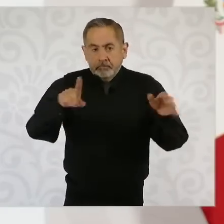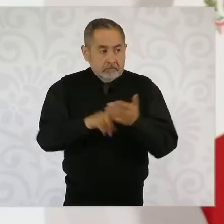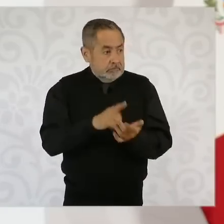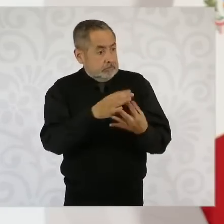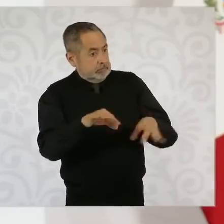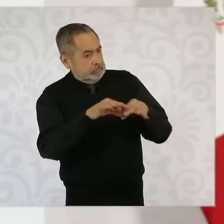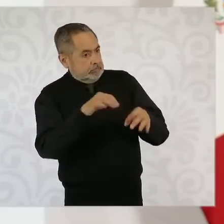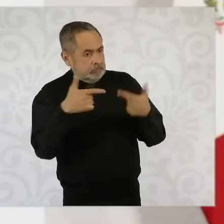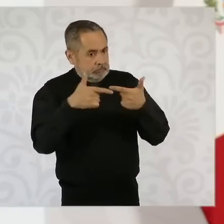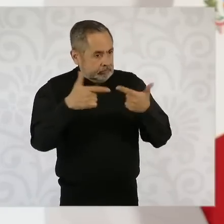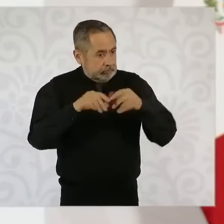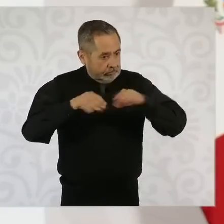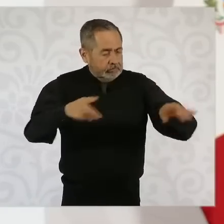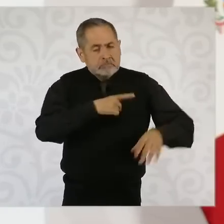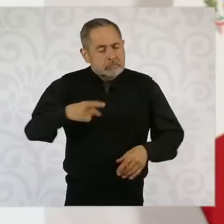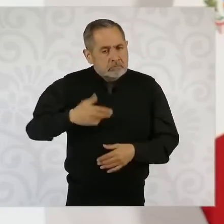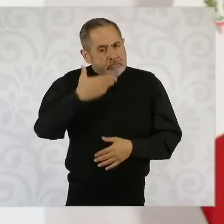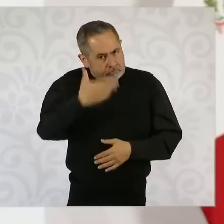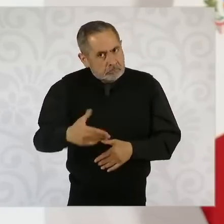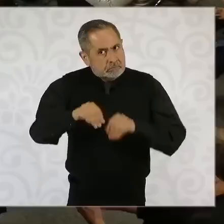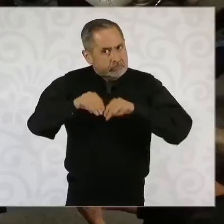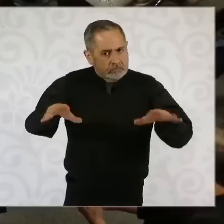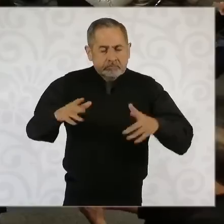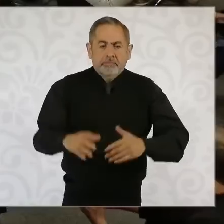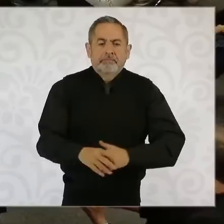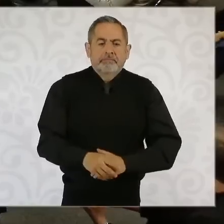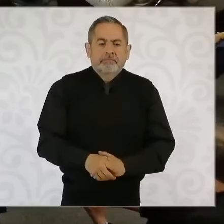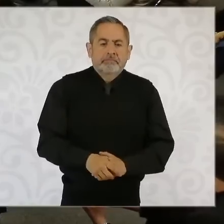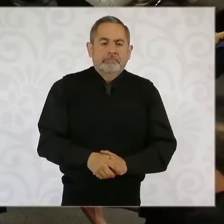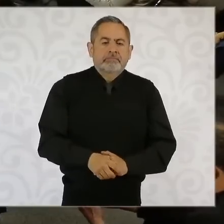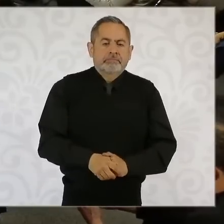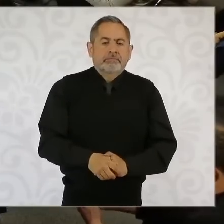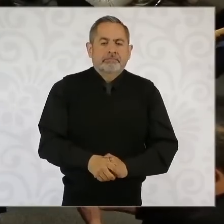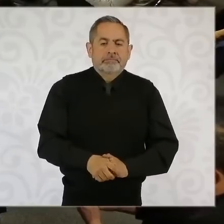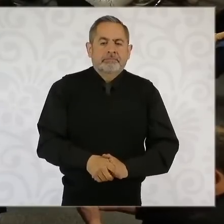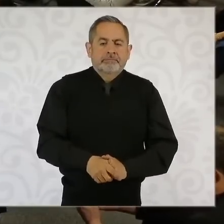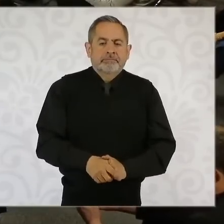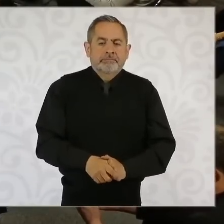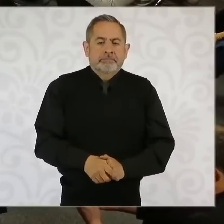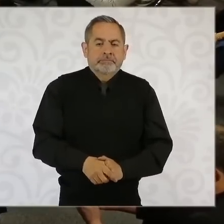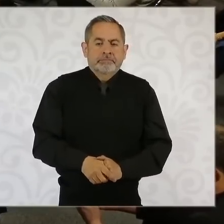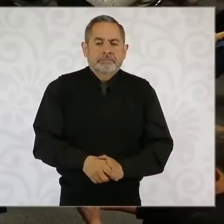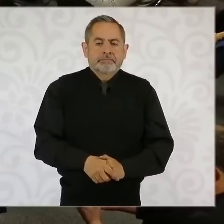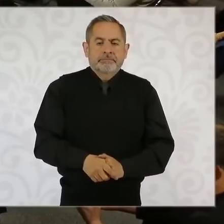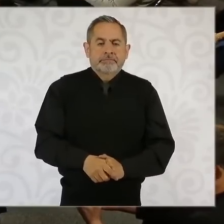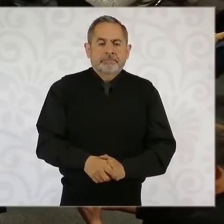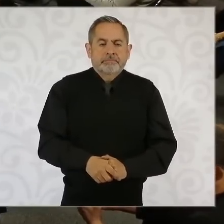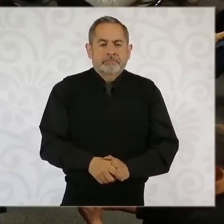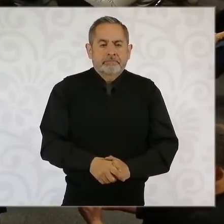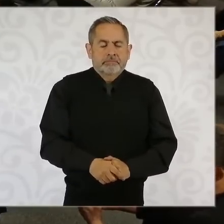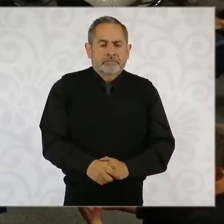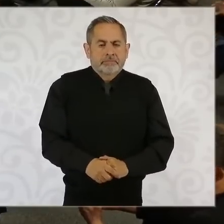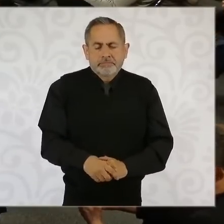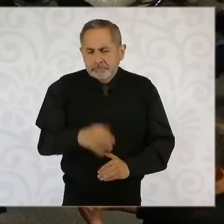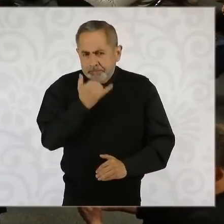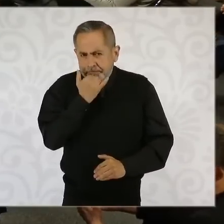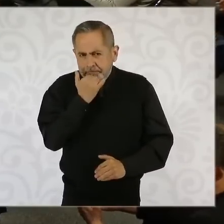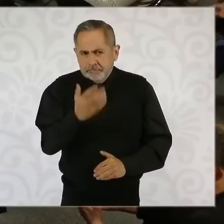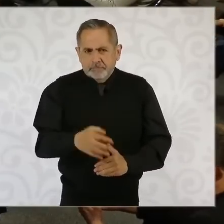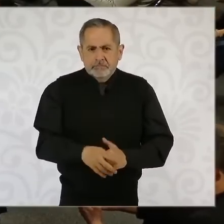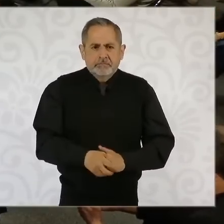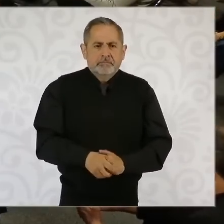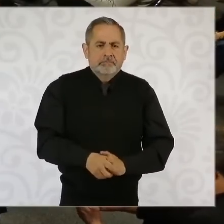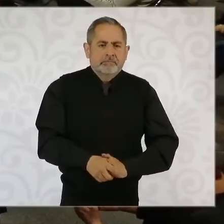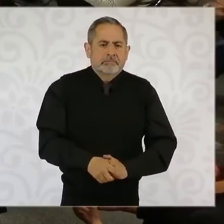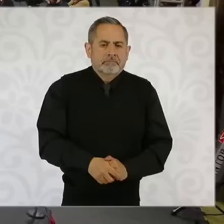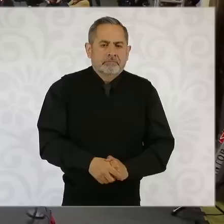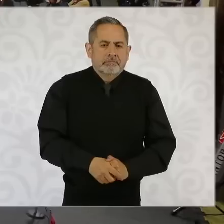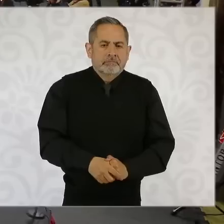esta Perdón es que a una a